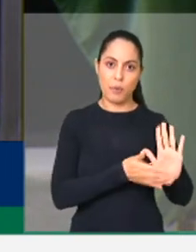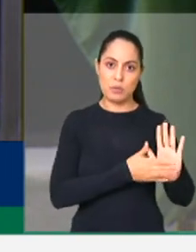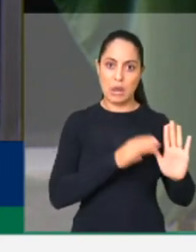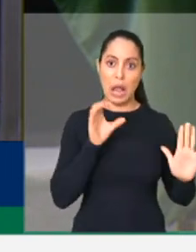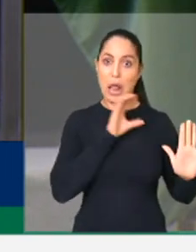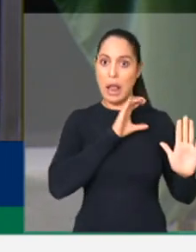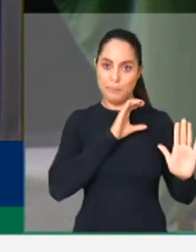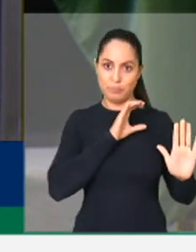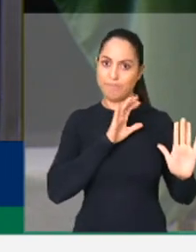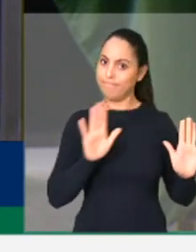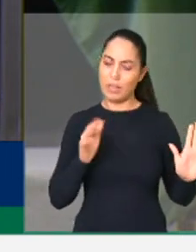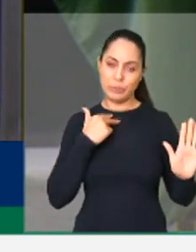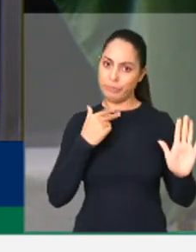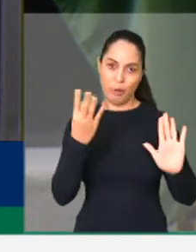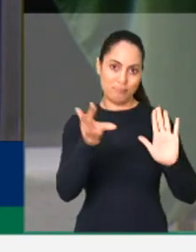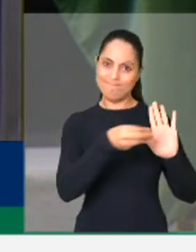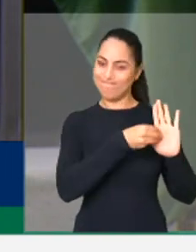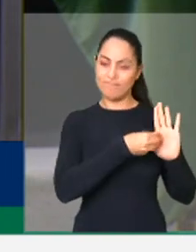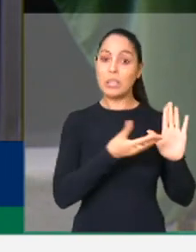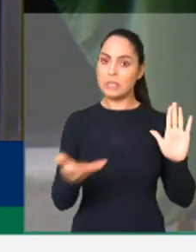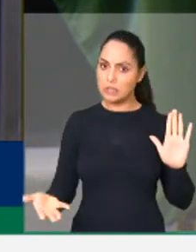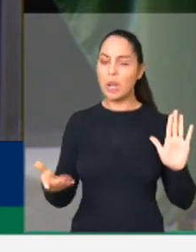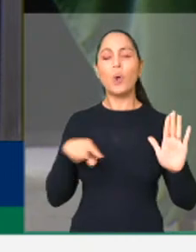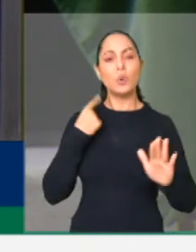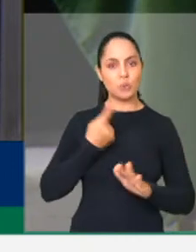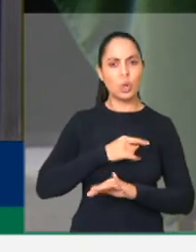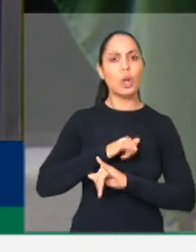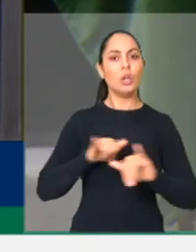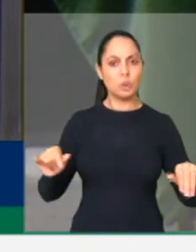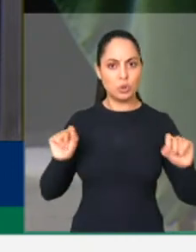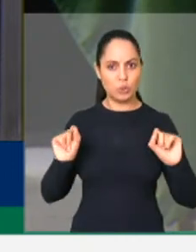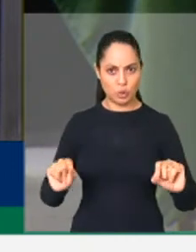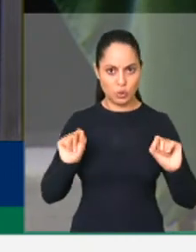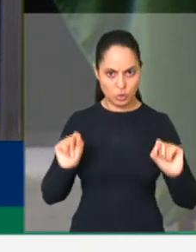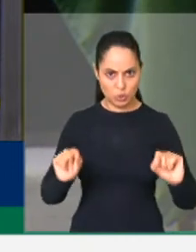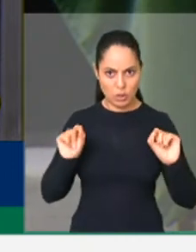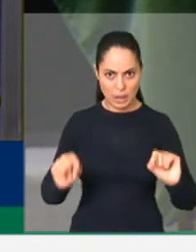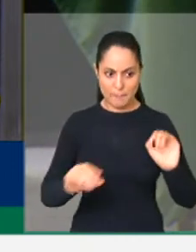DO RELATOR. CONFORME A LEI DE CONVERSÃO QUE ORA APRESENTO REÚNE TAIS SUGESTÕES NO TODO OU EM PARTE E INCA OUTRAS